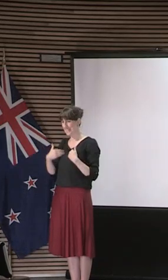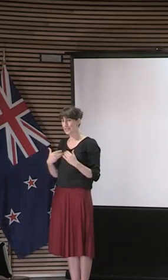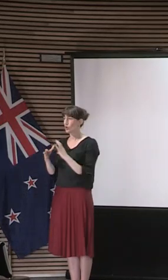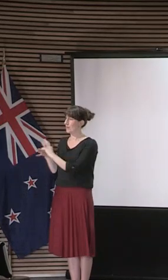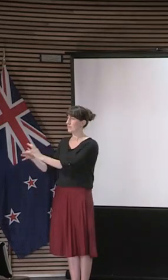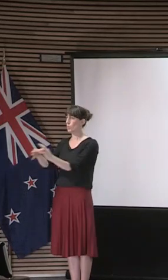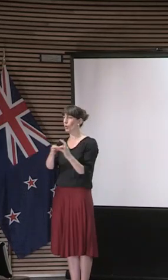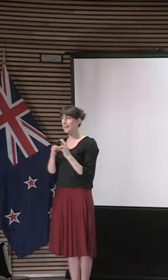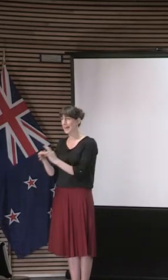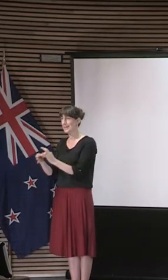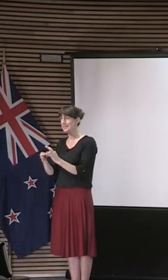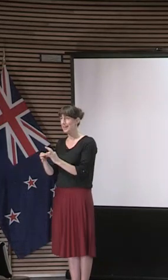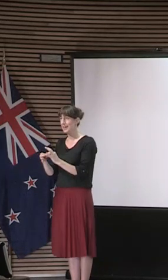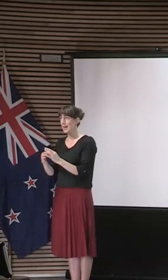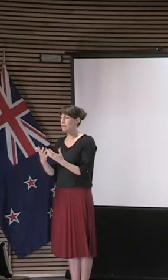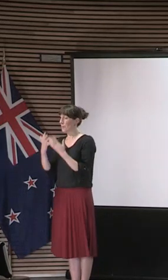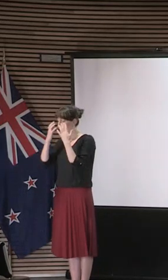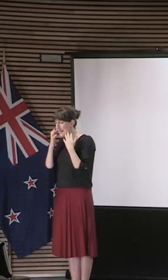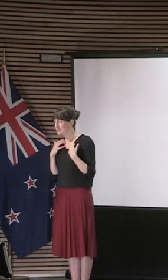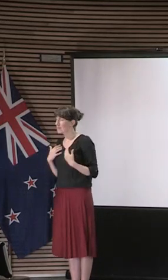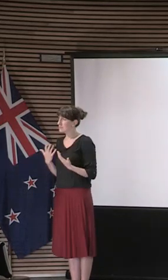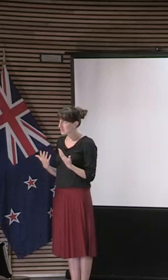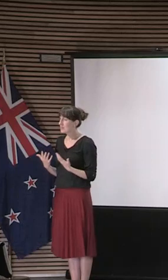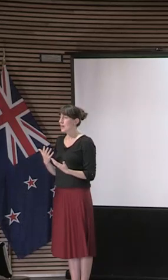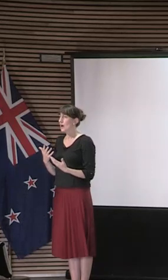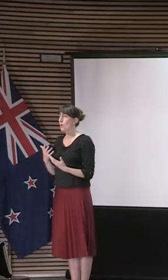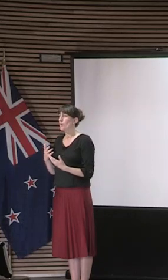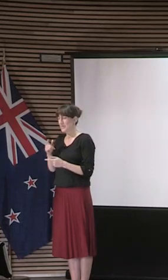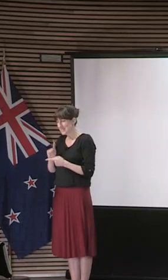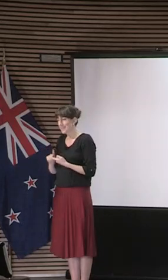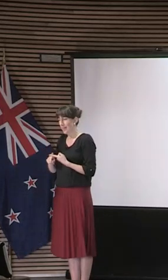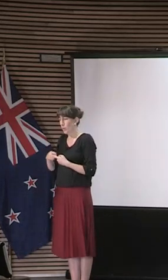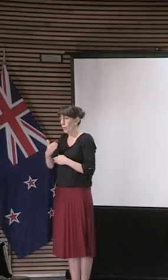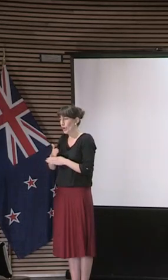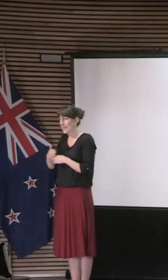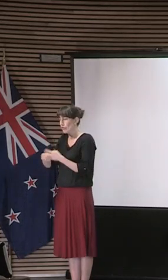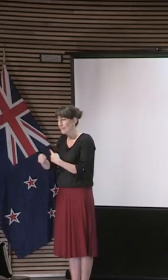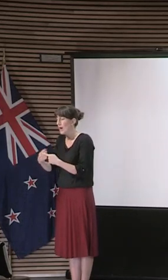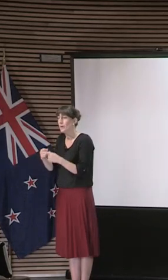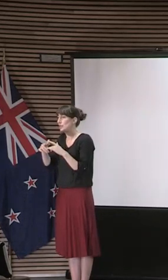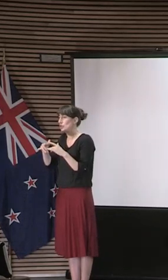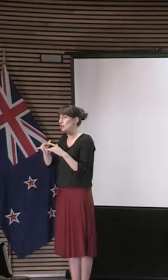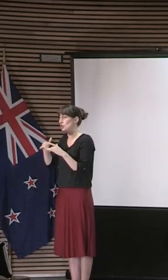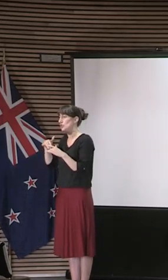I mua, kaore pea he take mo nga PHU kua mahi wehe ke, me whai waahi ki te kaupapa o te motu e